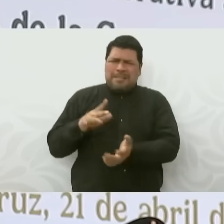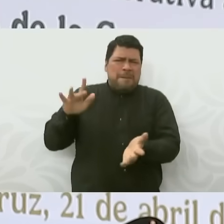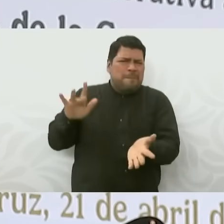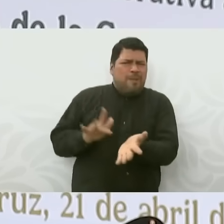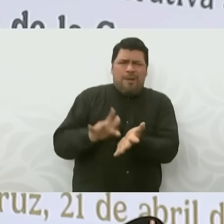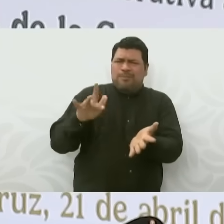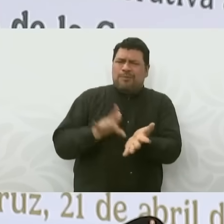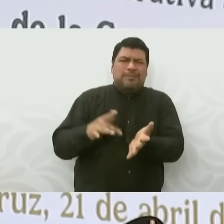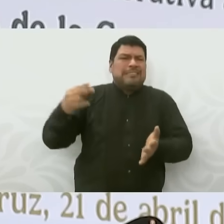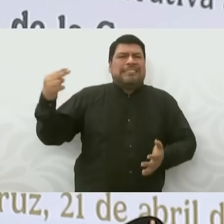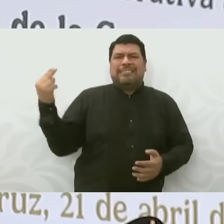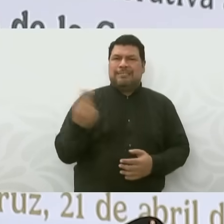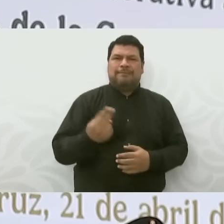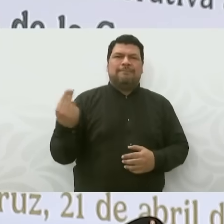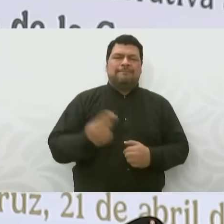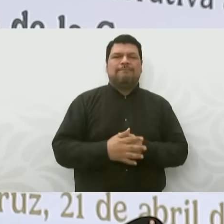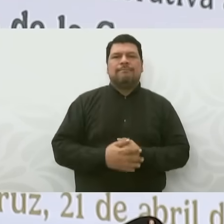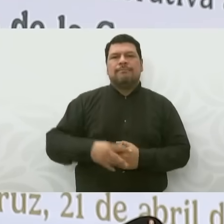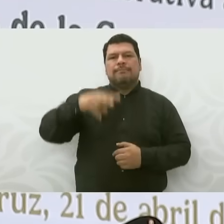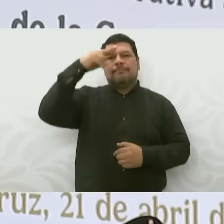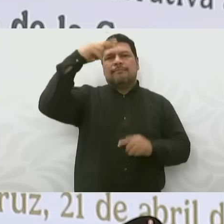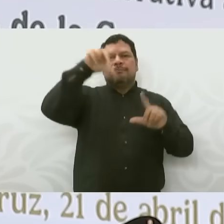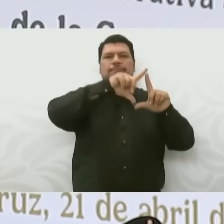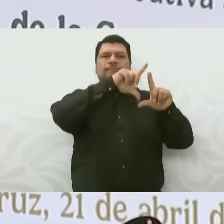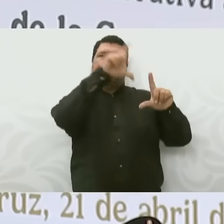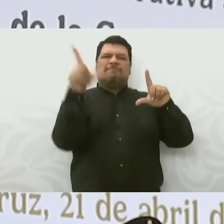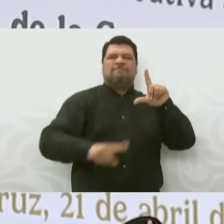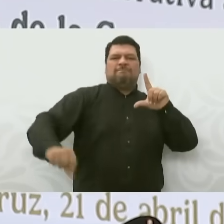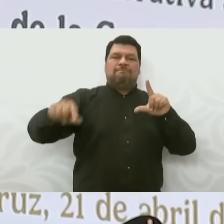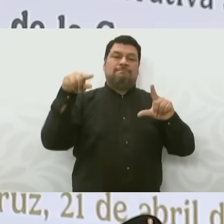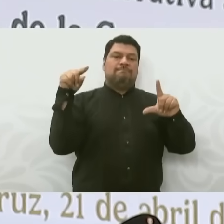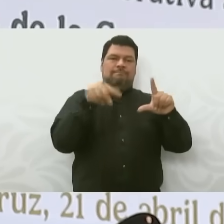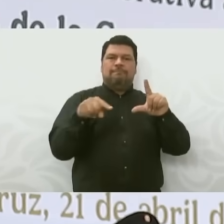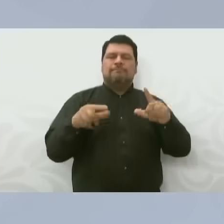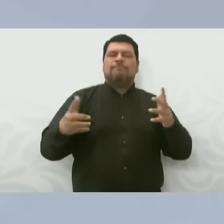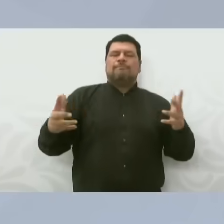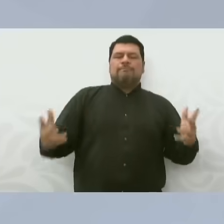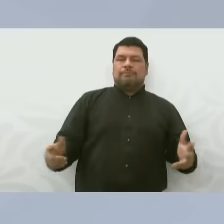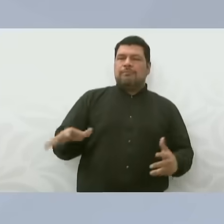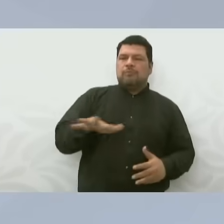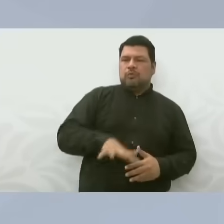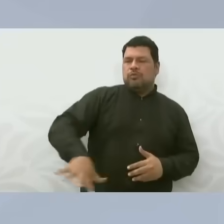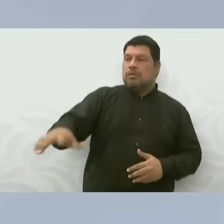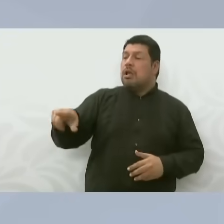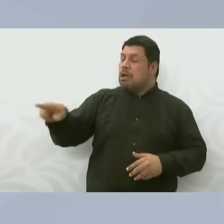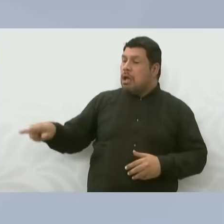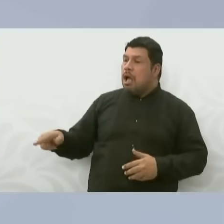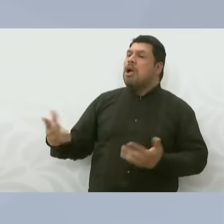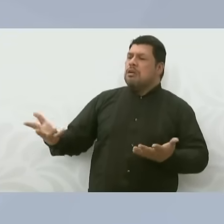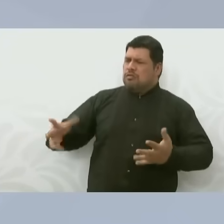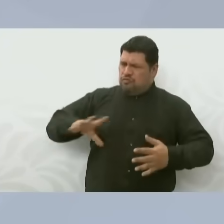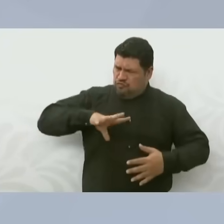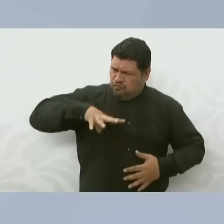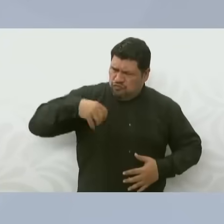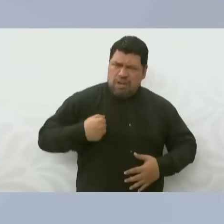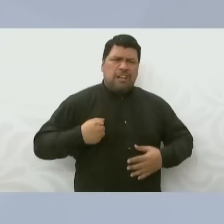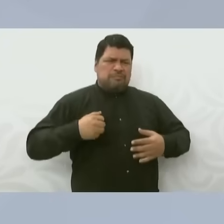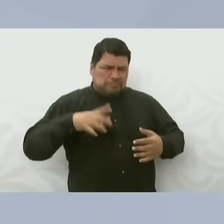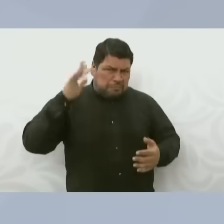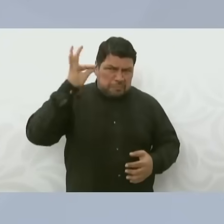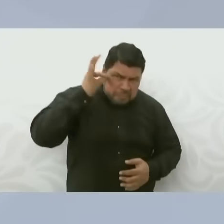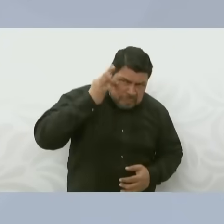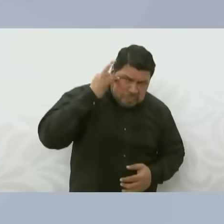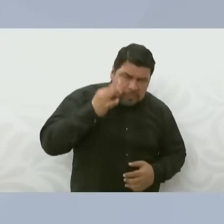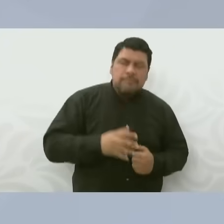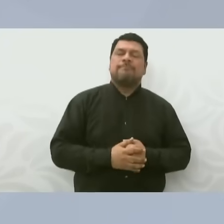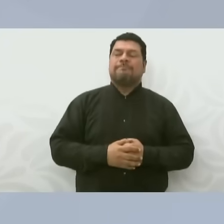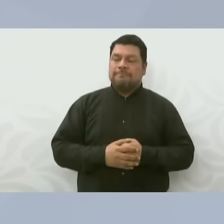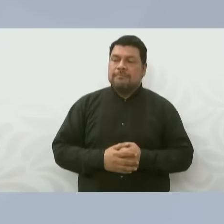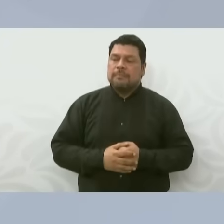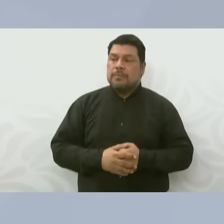lo necesitan méxico su nación espera de ustedes una entrega absoluta siempre mantengan fija la